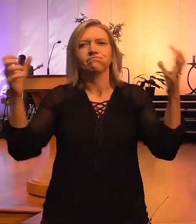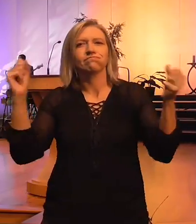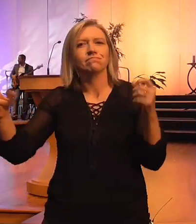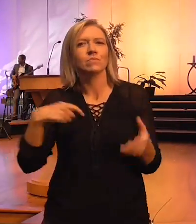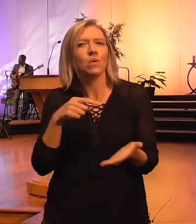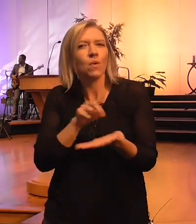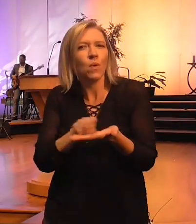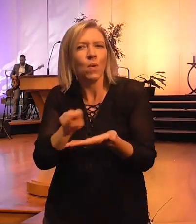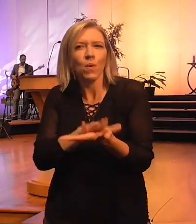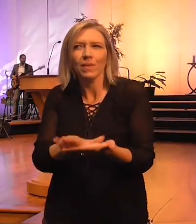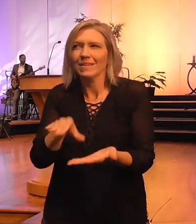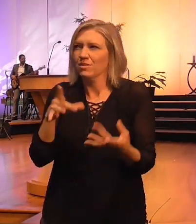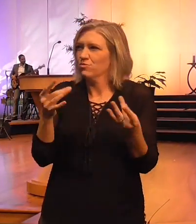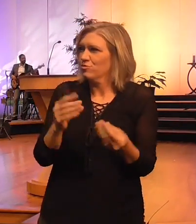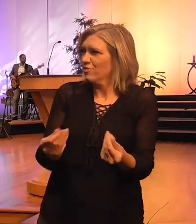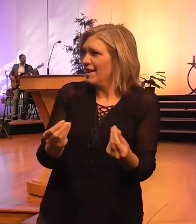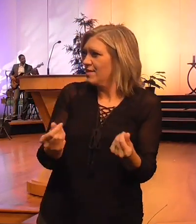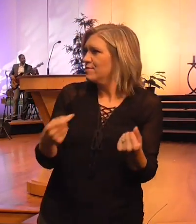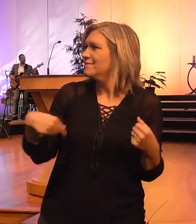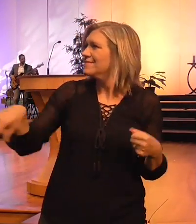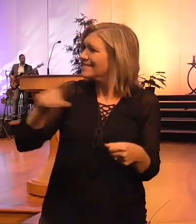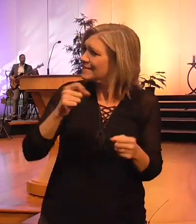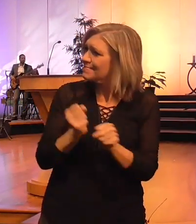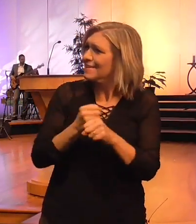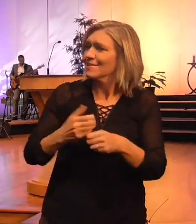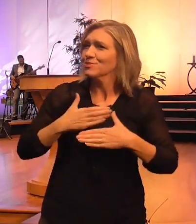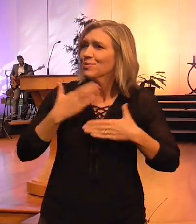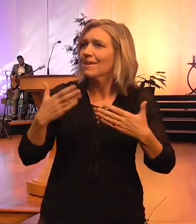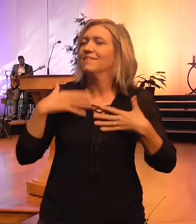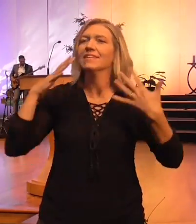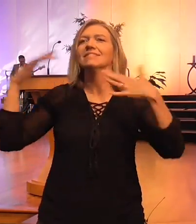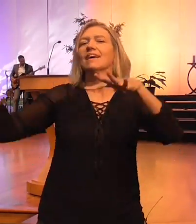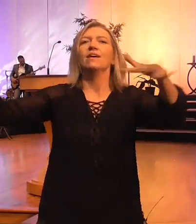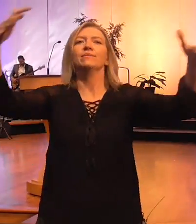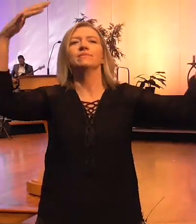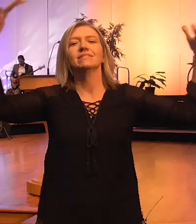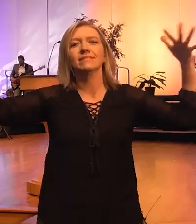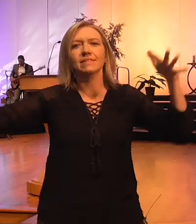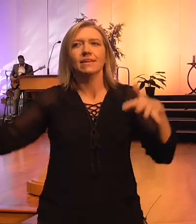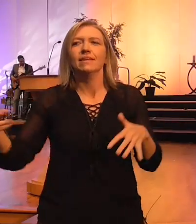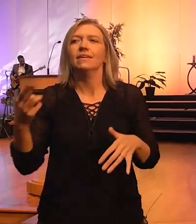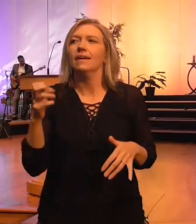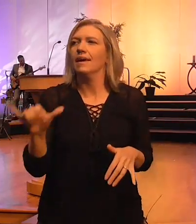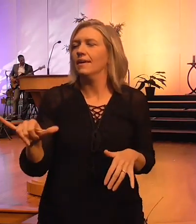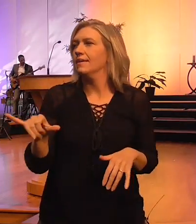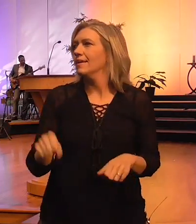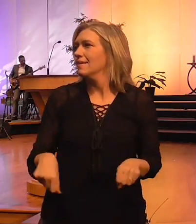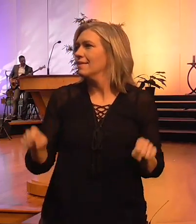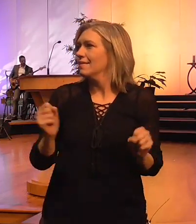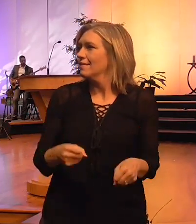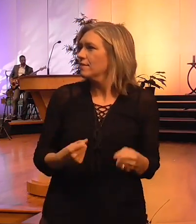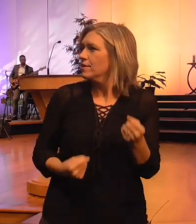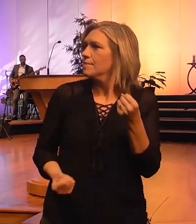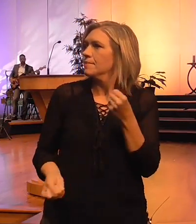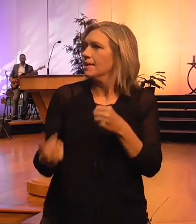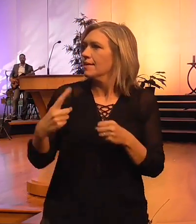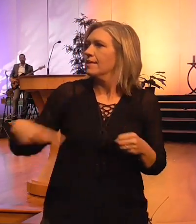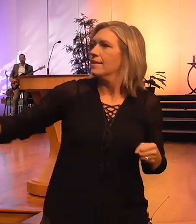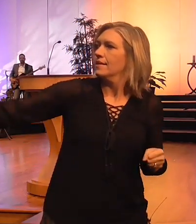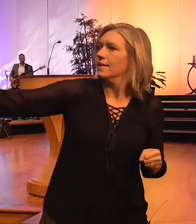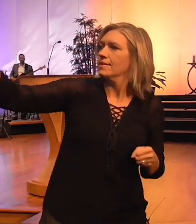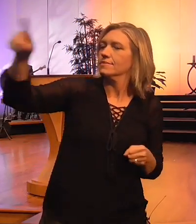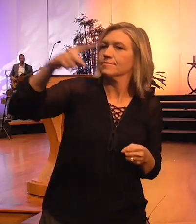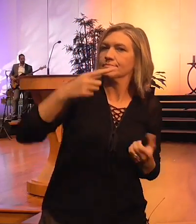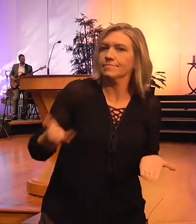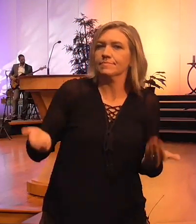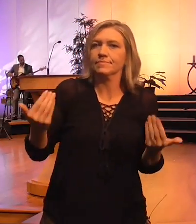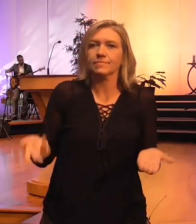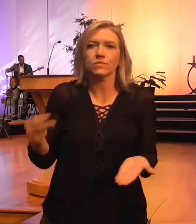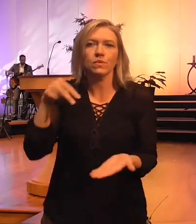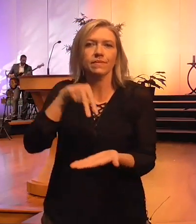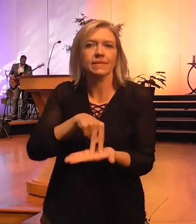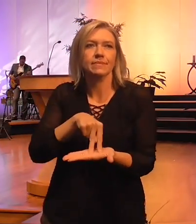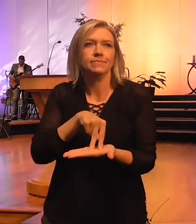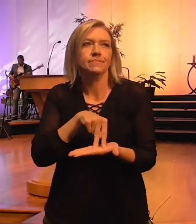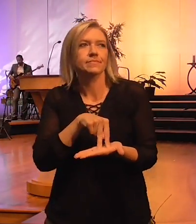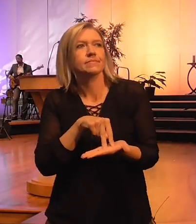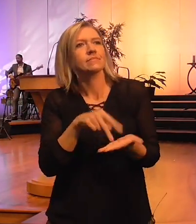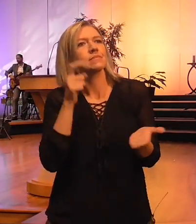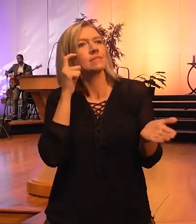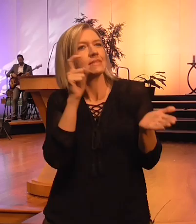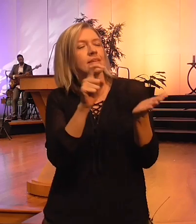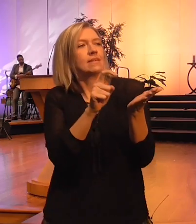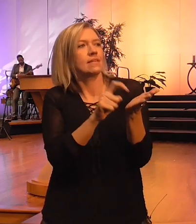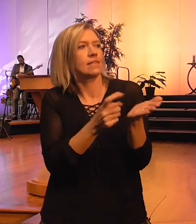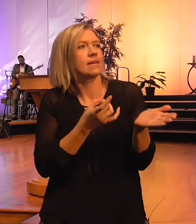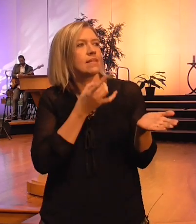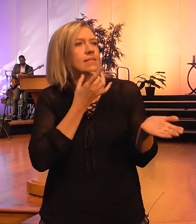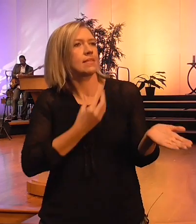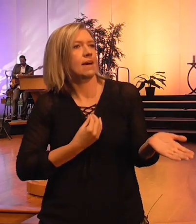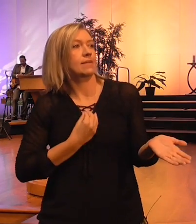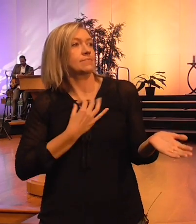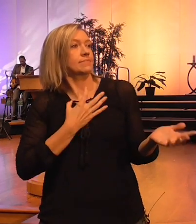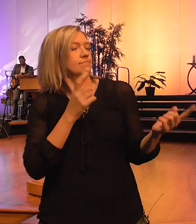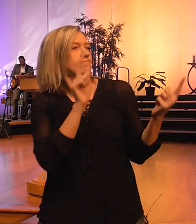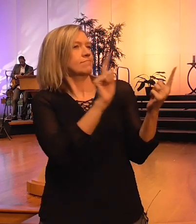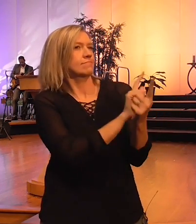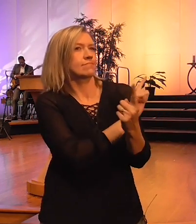en Tierra Santa hagamos un sonido alegre oye, oye, oye, todos levántense, vean la luz,